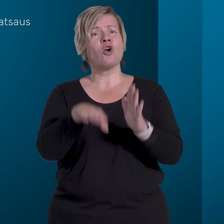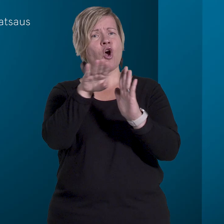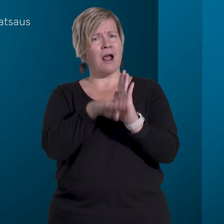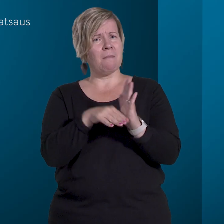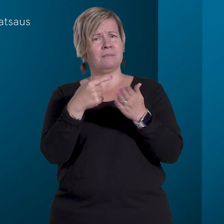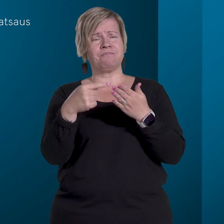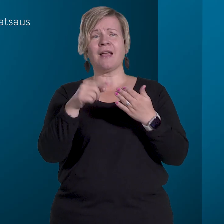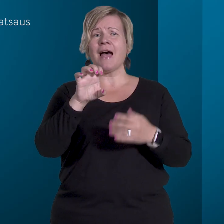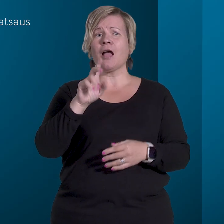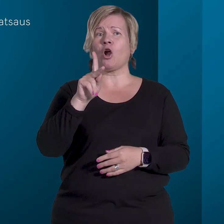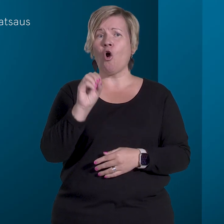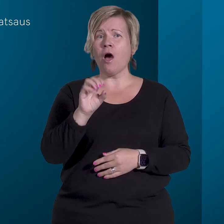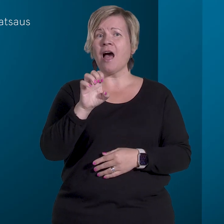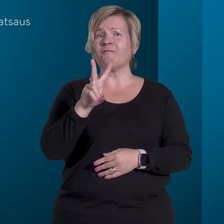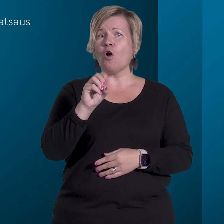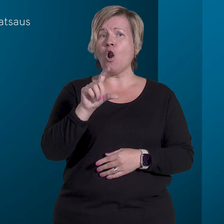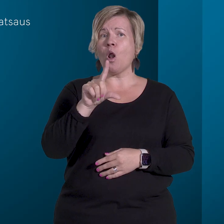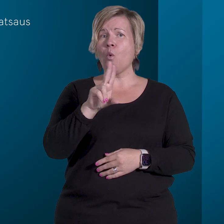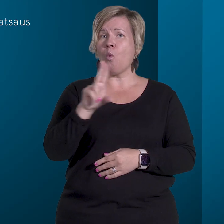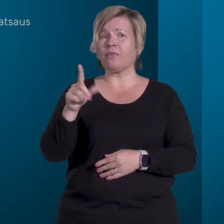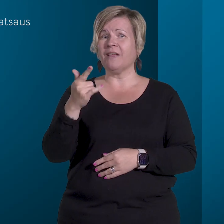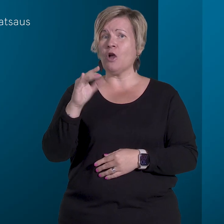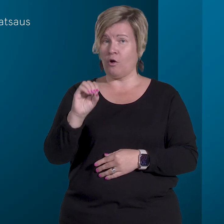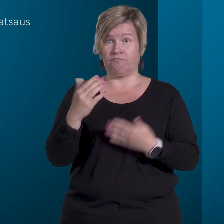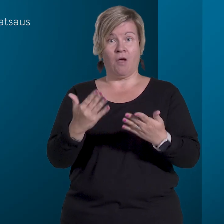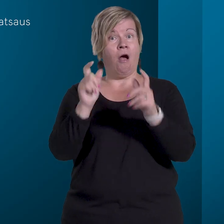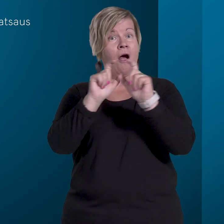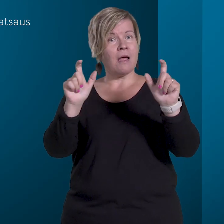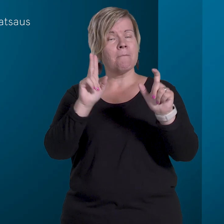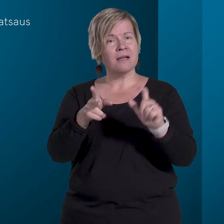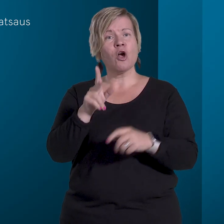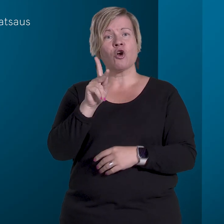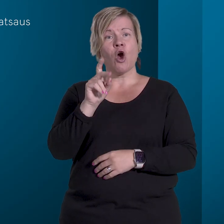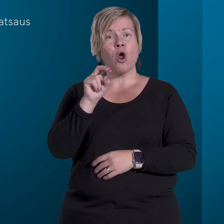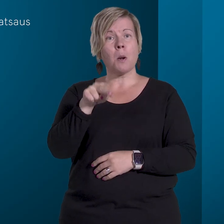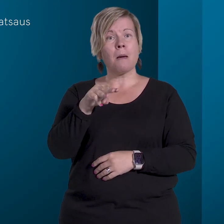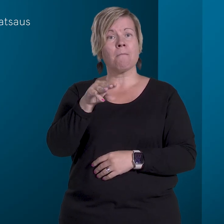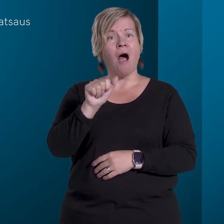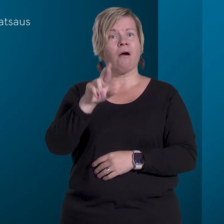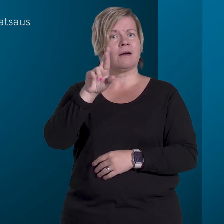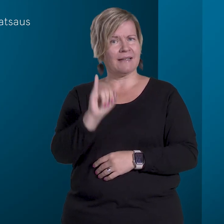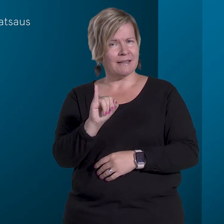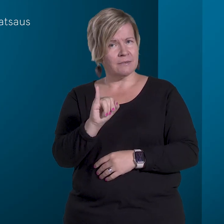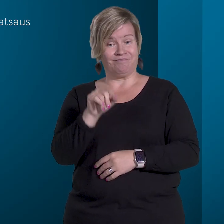EkoEvoluutio-ohjelmassa perehdytään KonMari-ajattelutapaan.